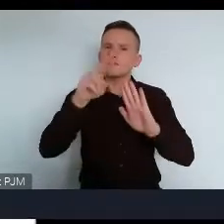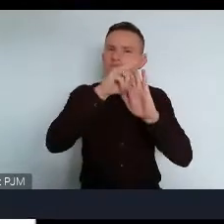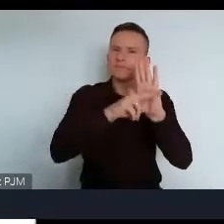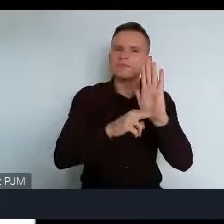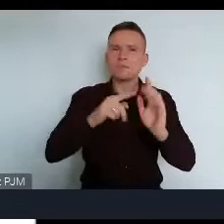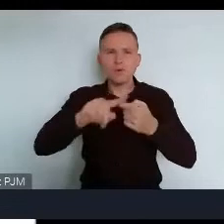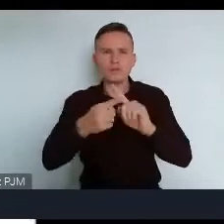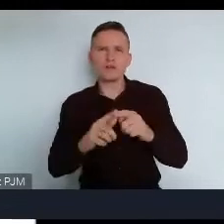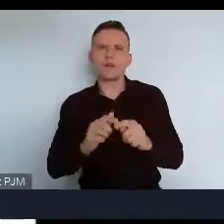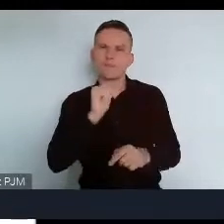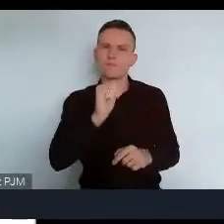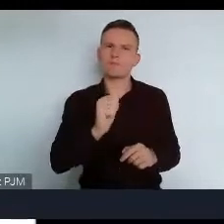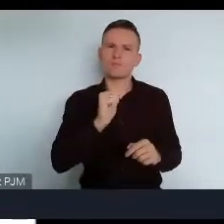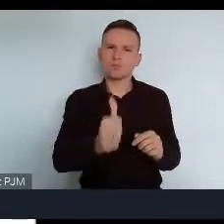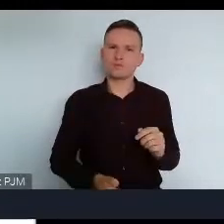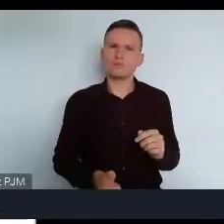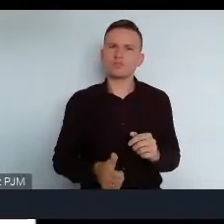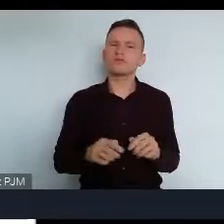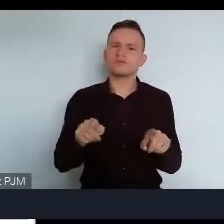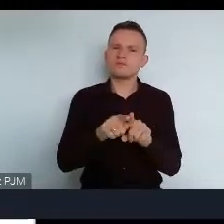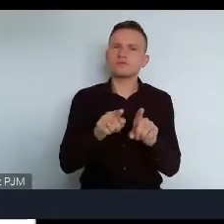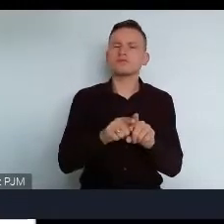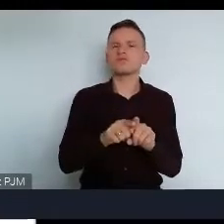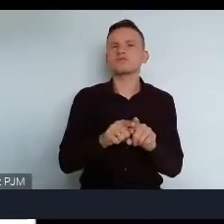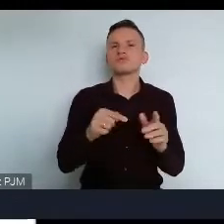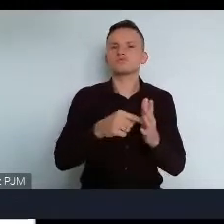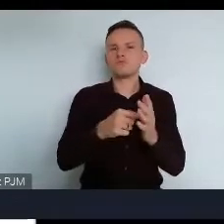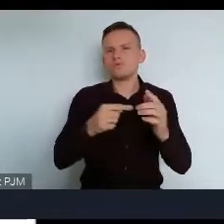w pewnym stopniu odnoszą się do wszystkich SDG w Bratysławie.